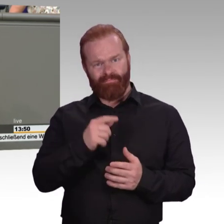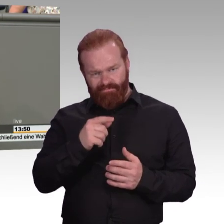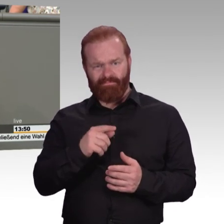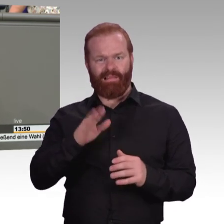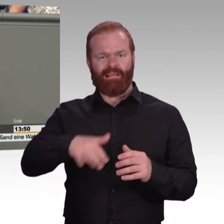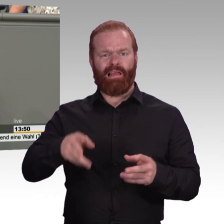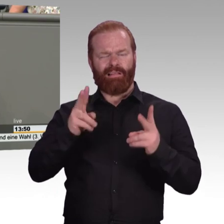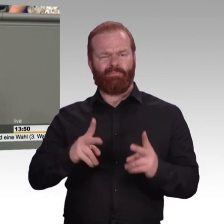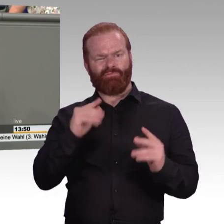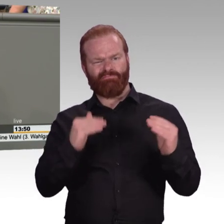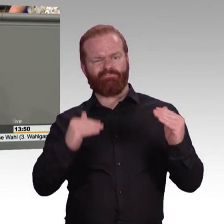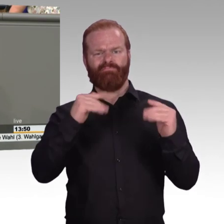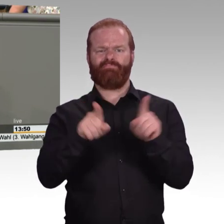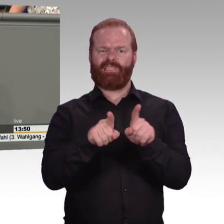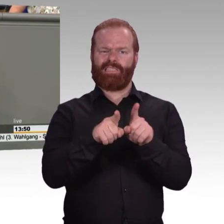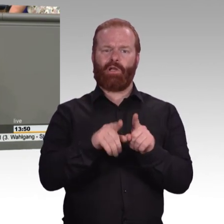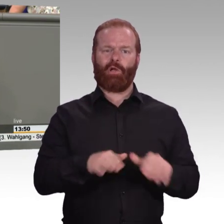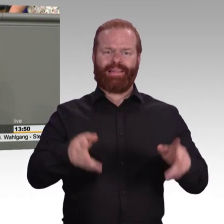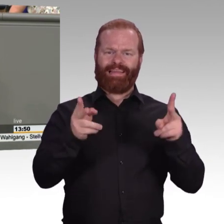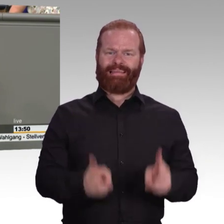denn um deren Wohlergehen und deren Entwicklung